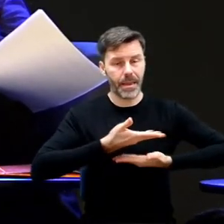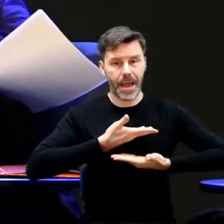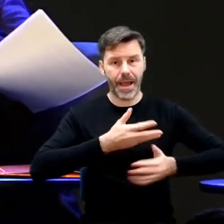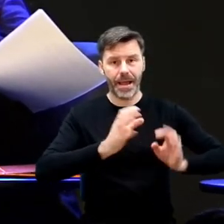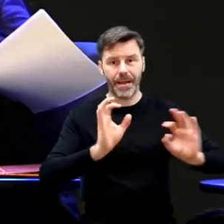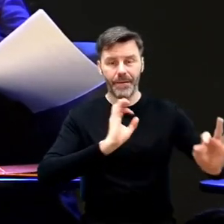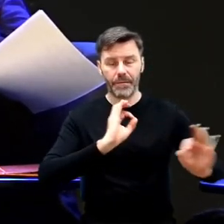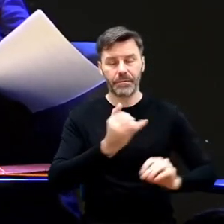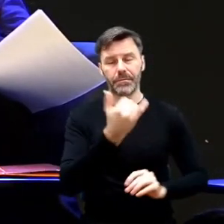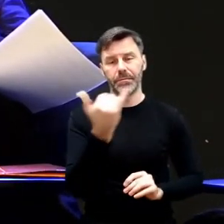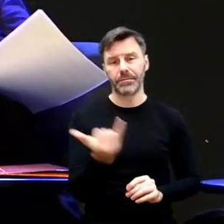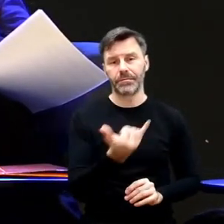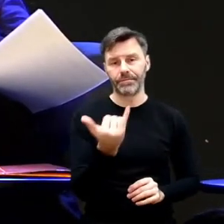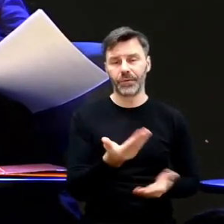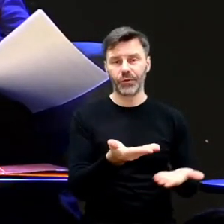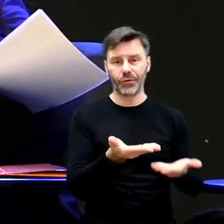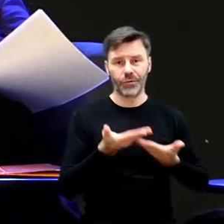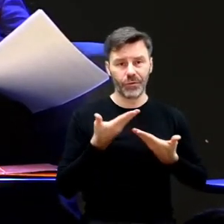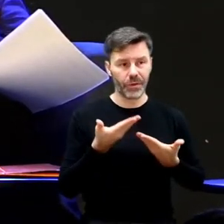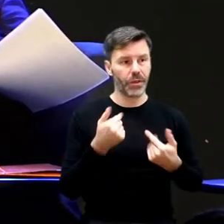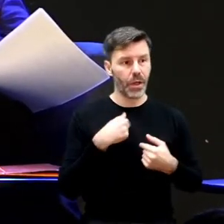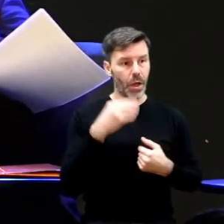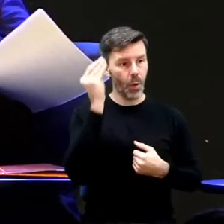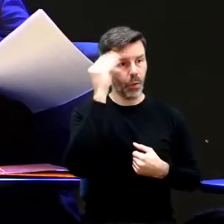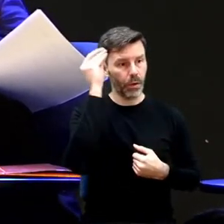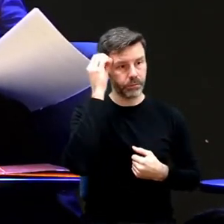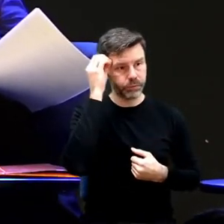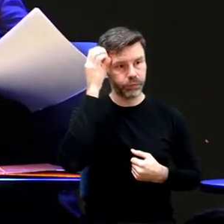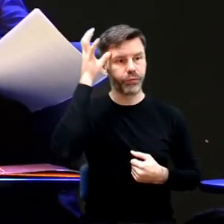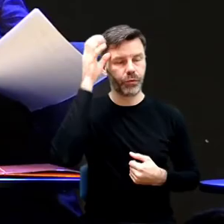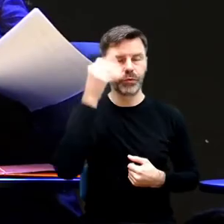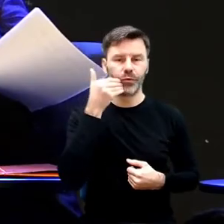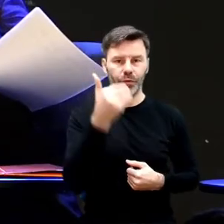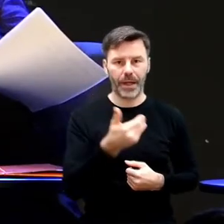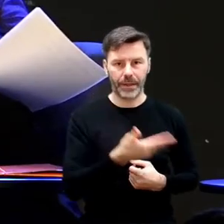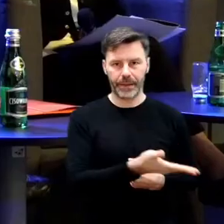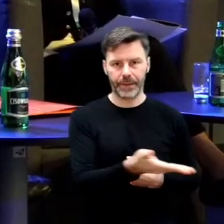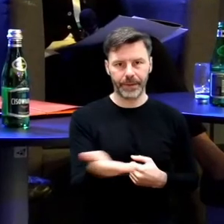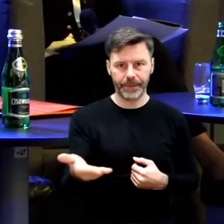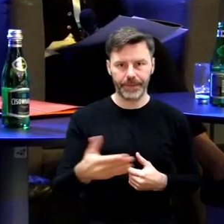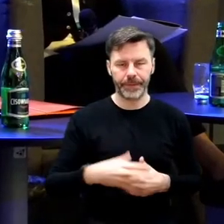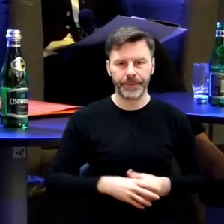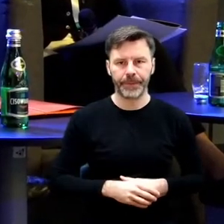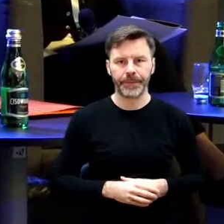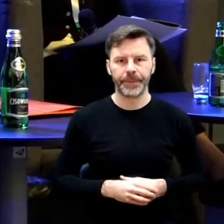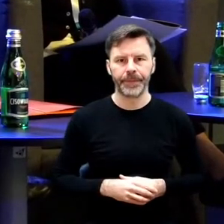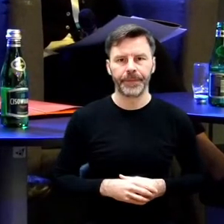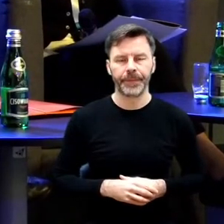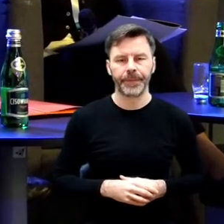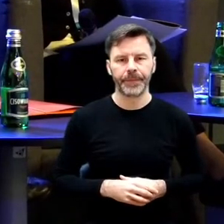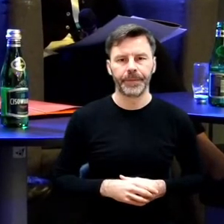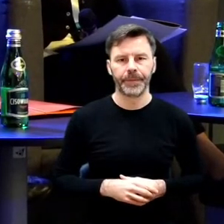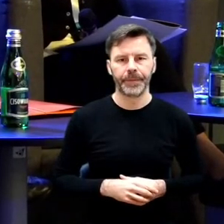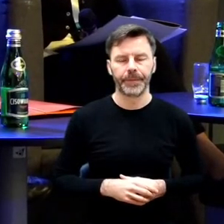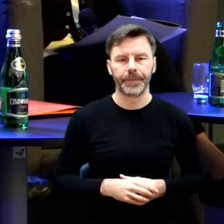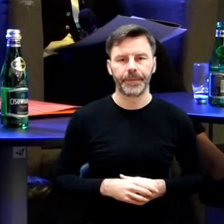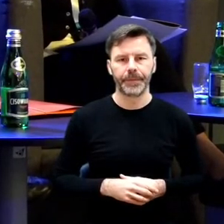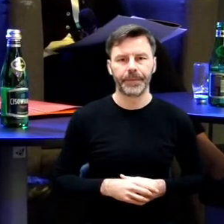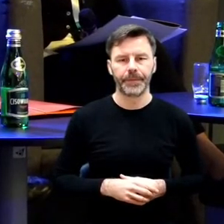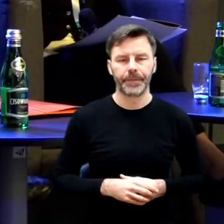Także wydaje mi się, że całe clue ewentualnego sukcesu,